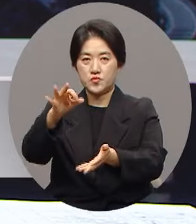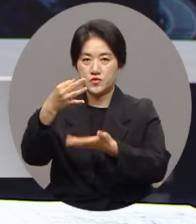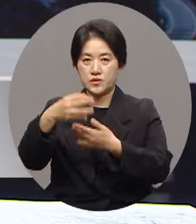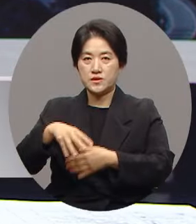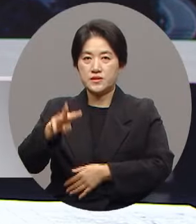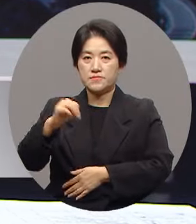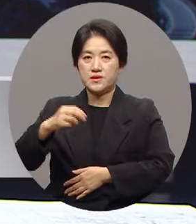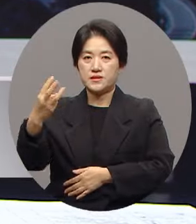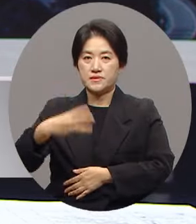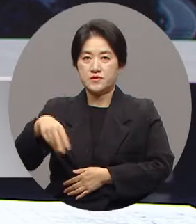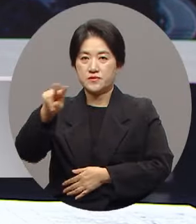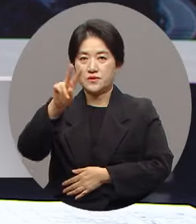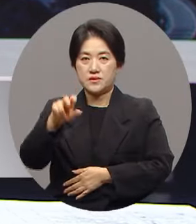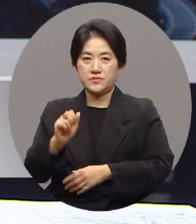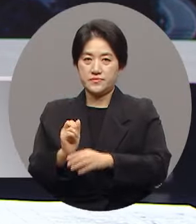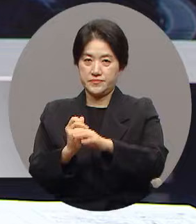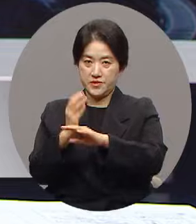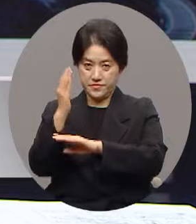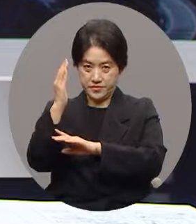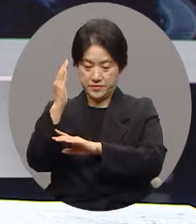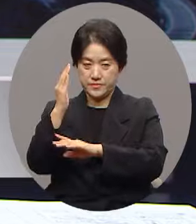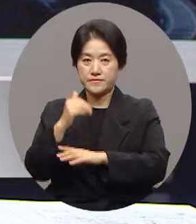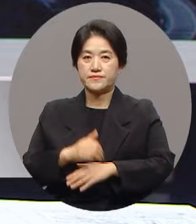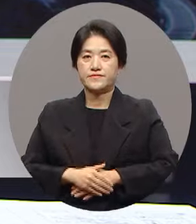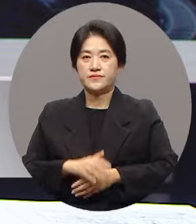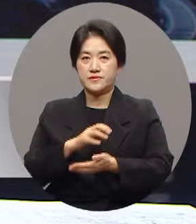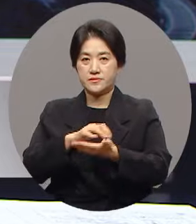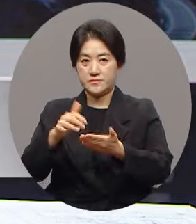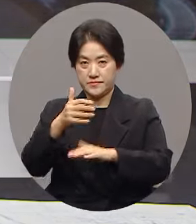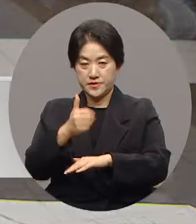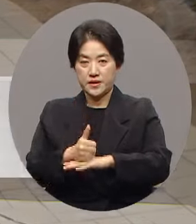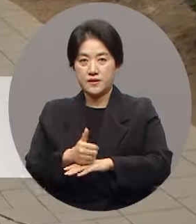(앵커) 지난해 우리나라 1인당 국민 총 소득이 3만 3000달러를 넘어선 것으로